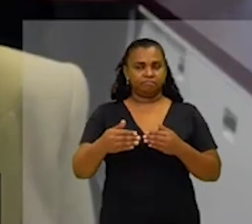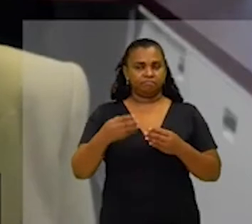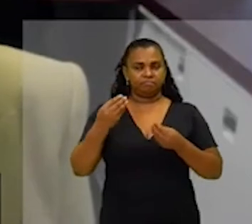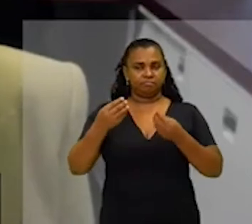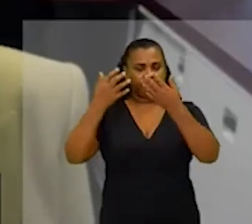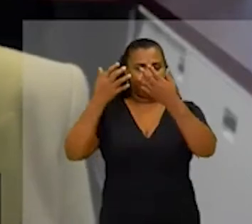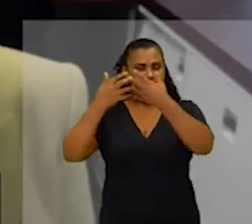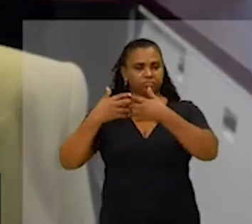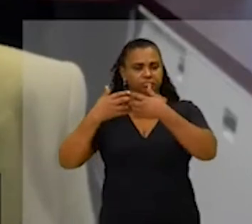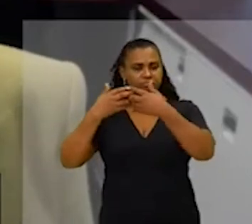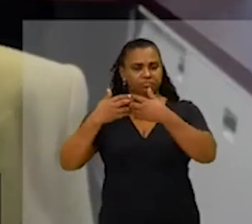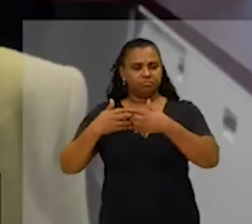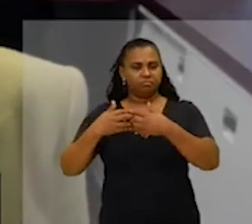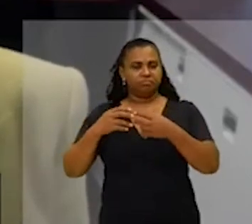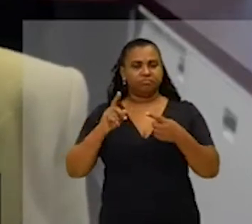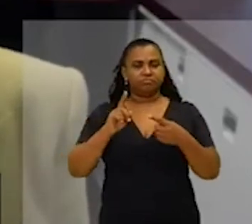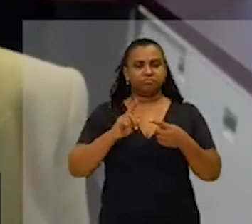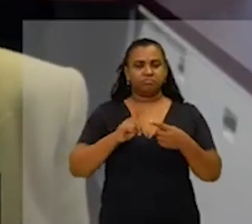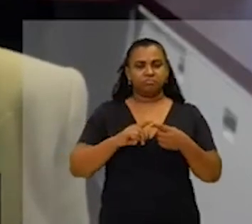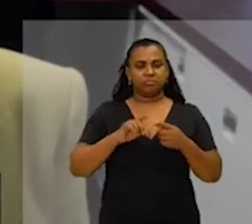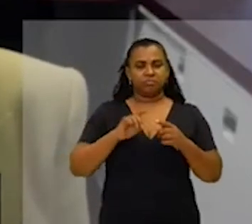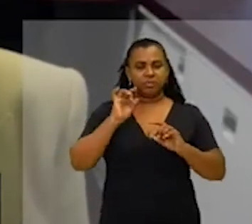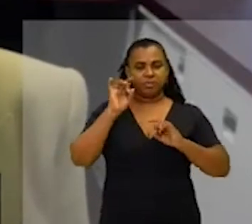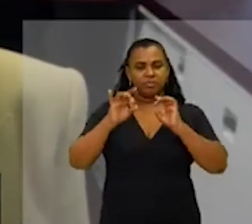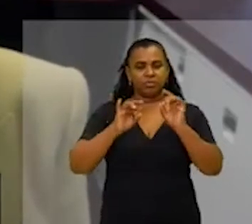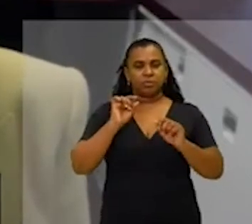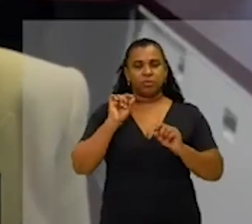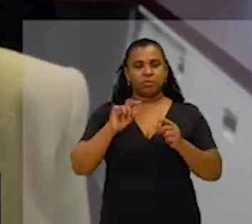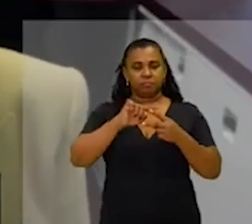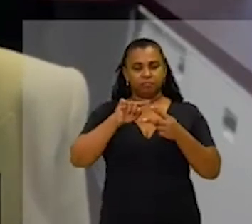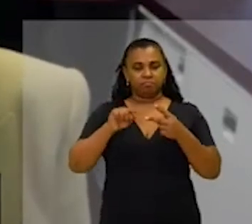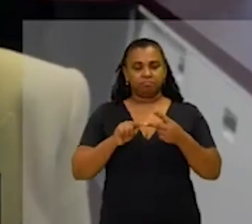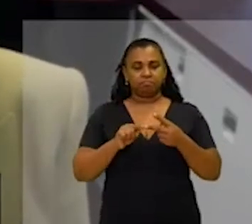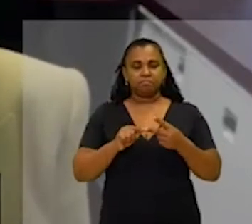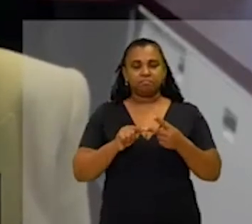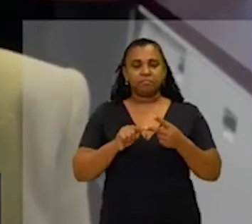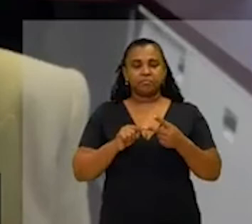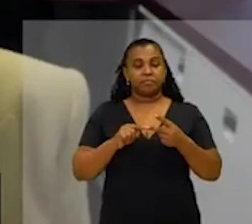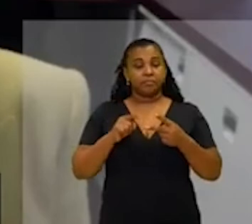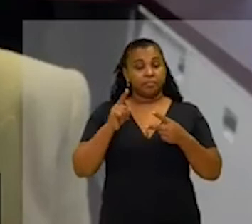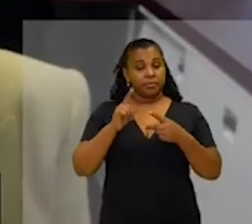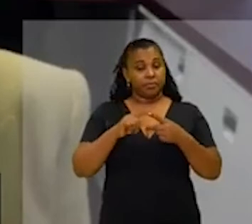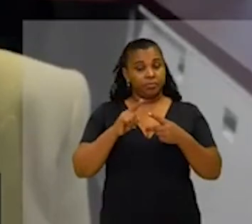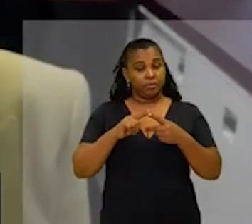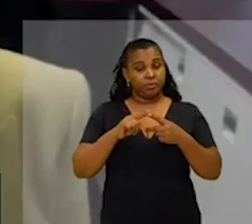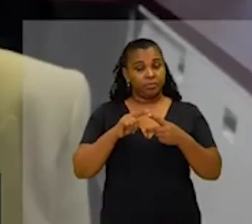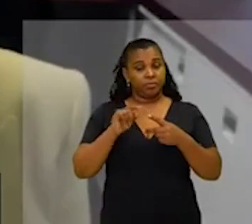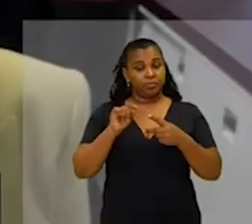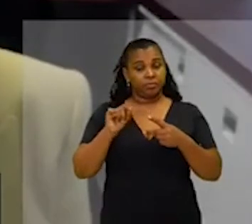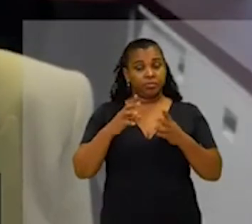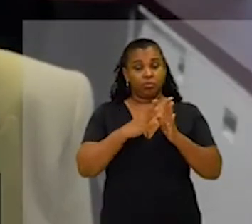eu parte especificamente de duas vitórias é a primeira delas é este modelo atual tem baixa